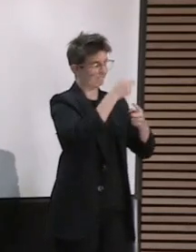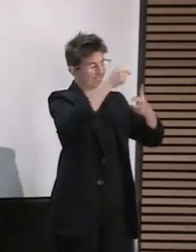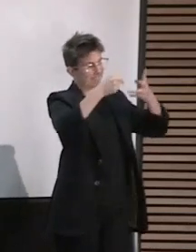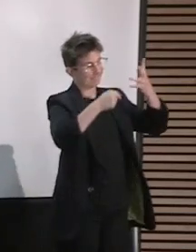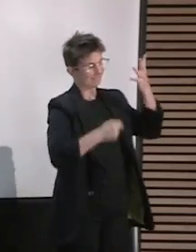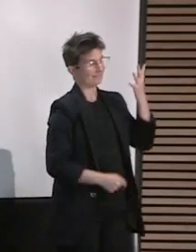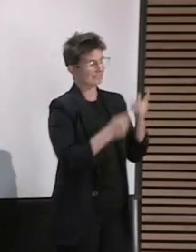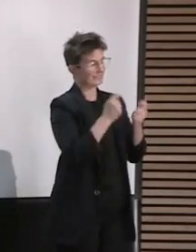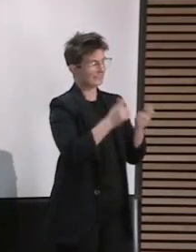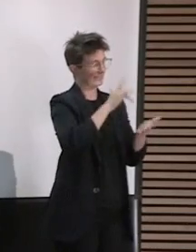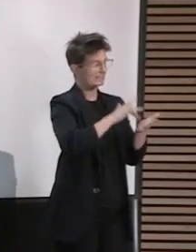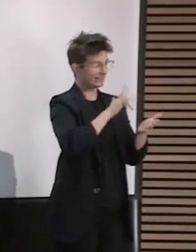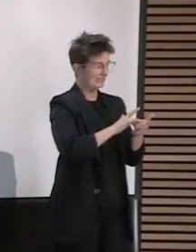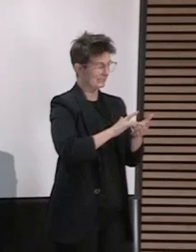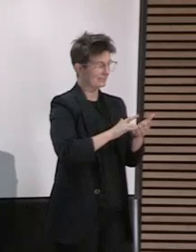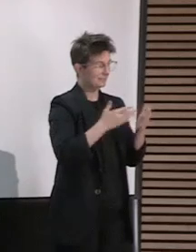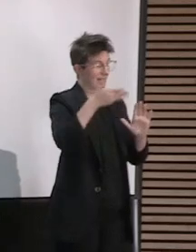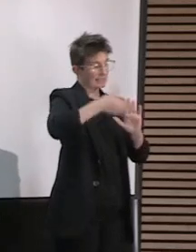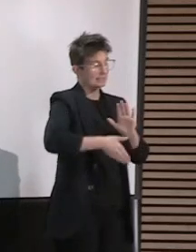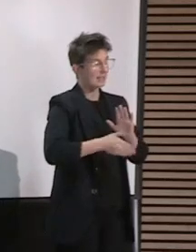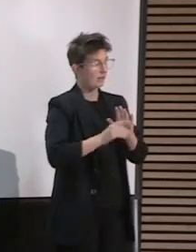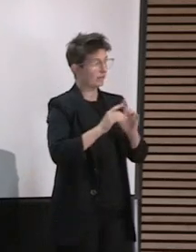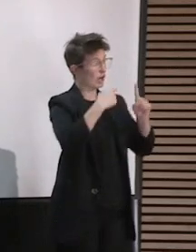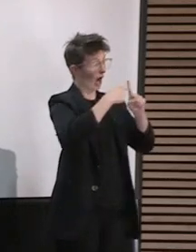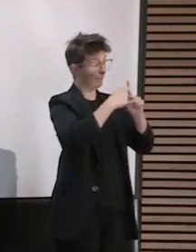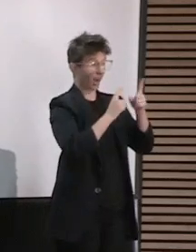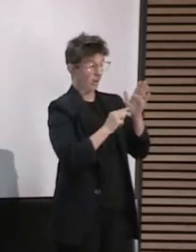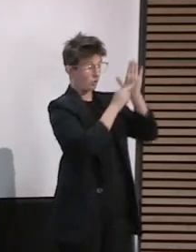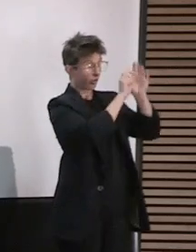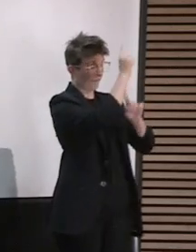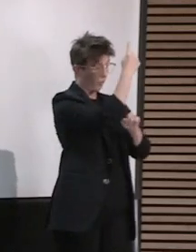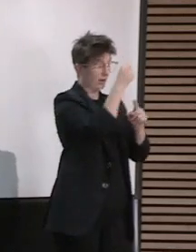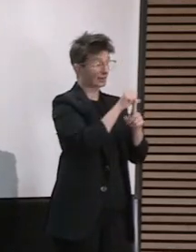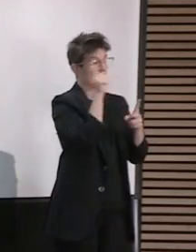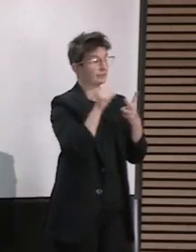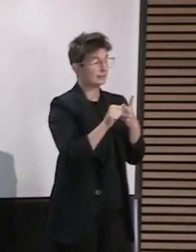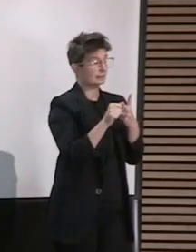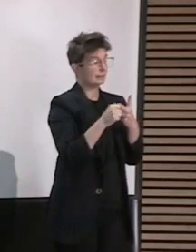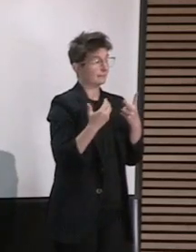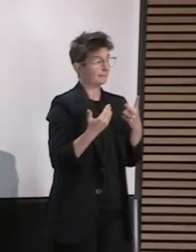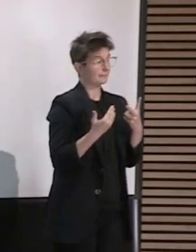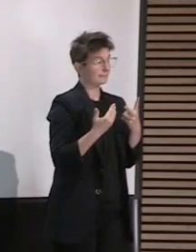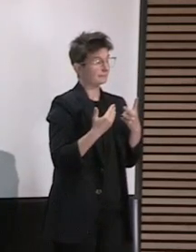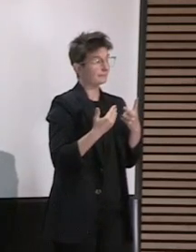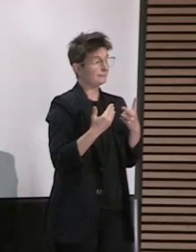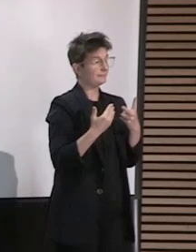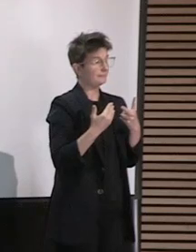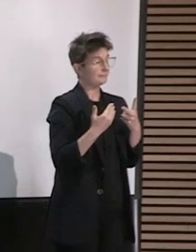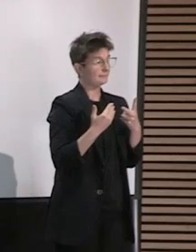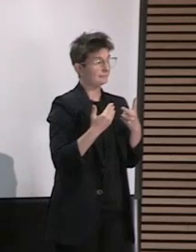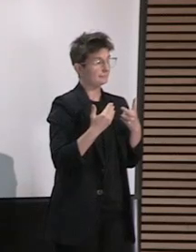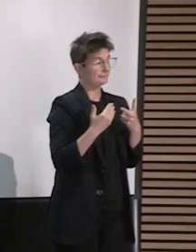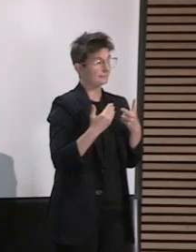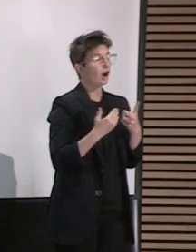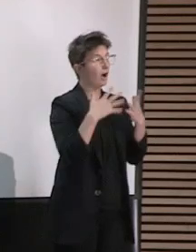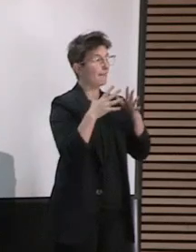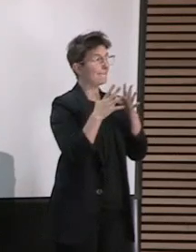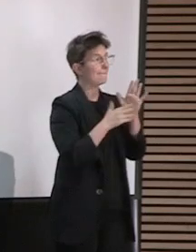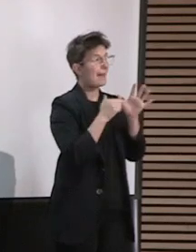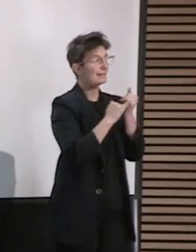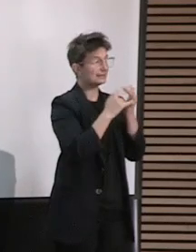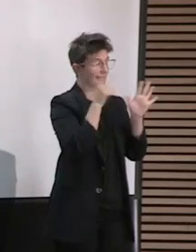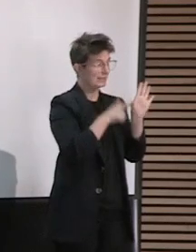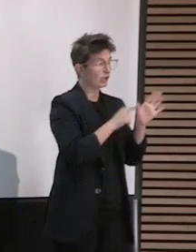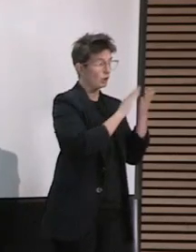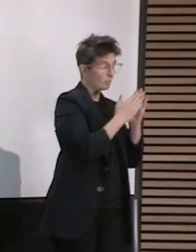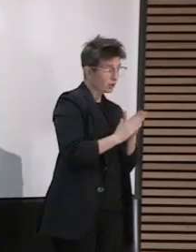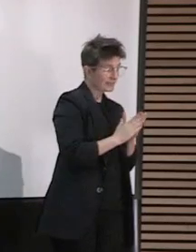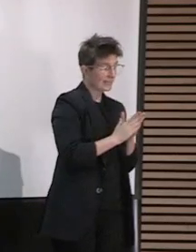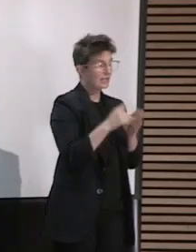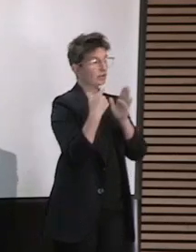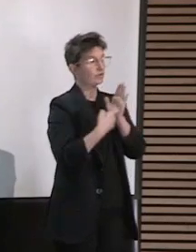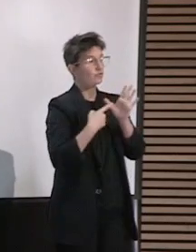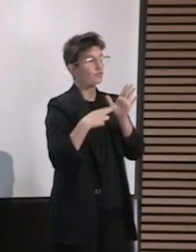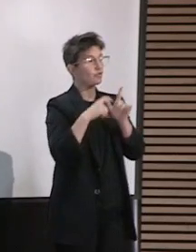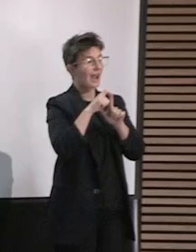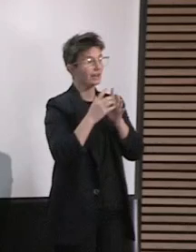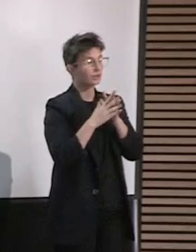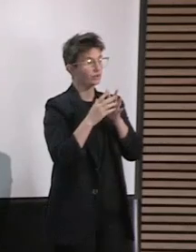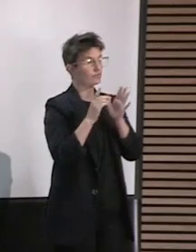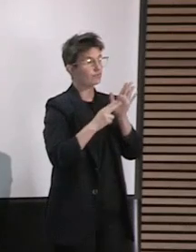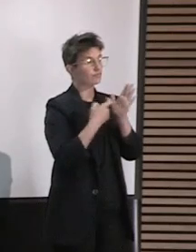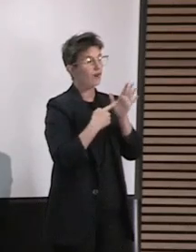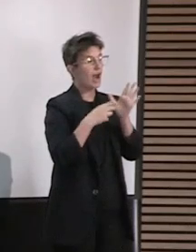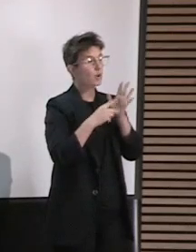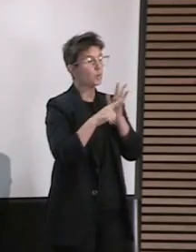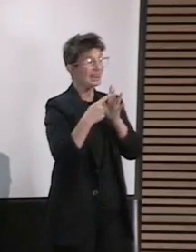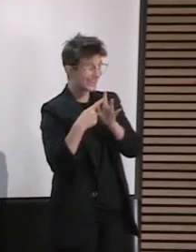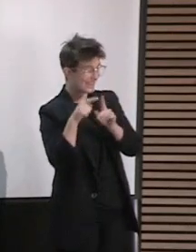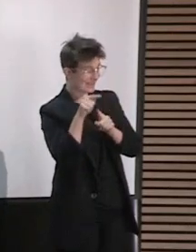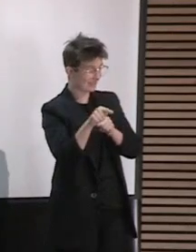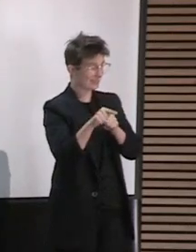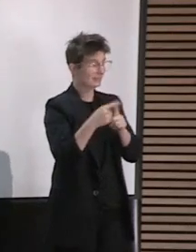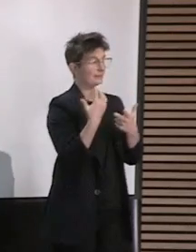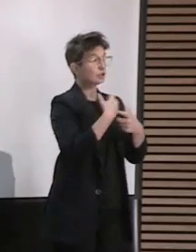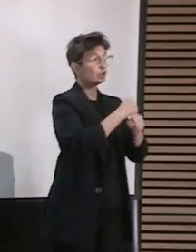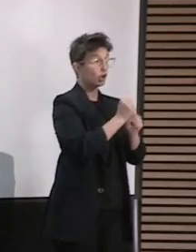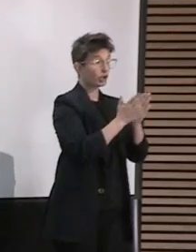atu take i roto i te hapori. I